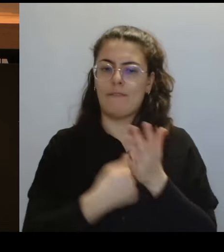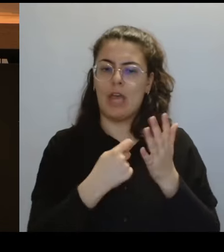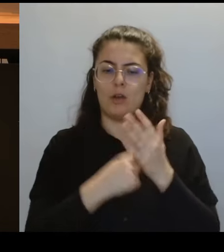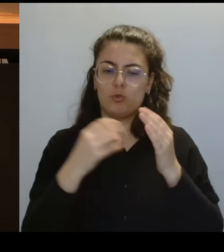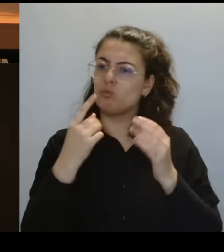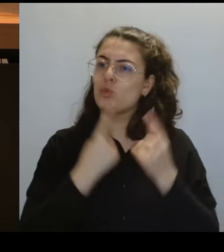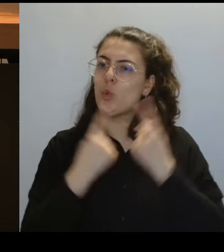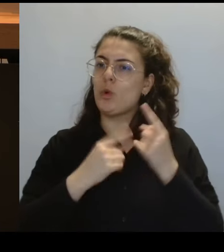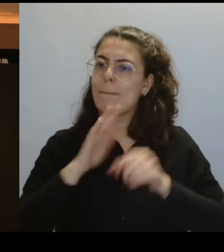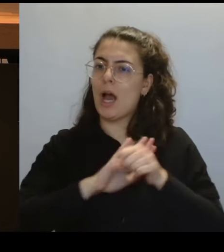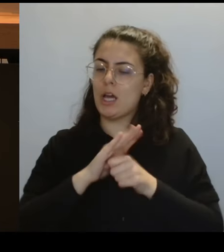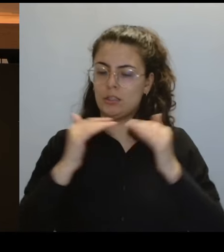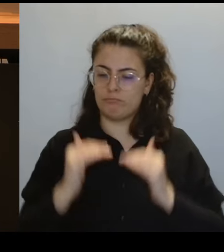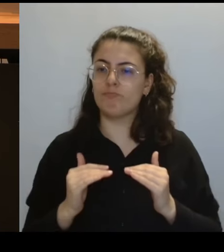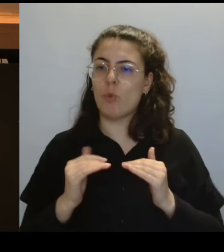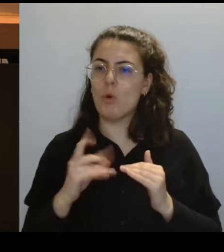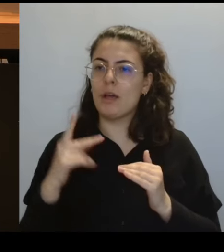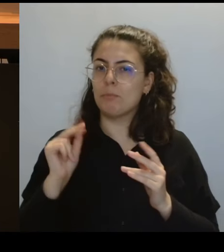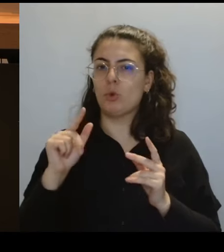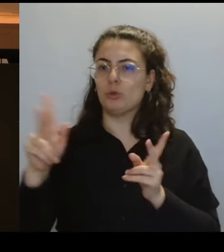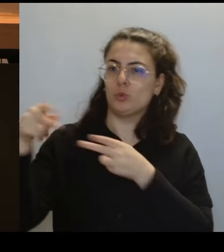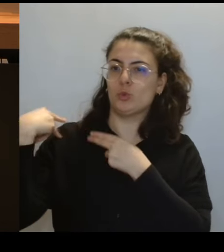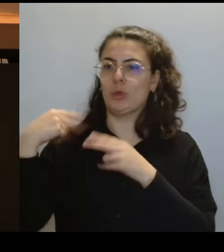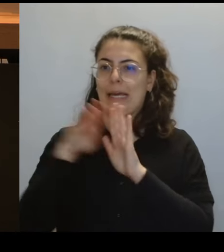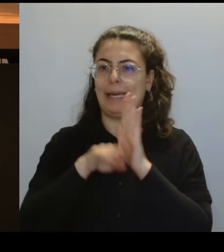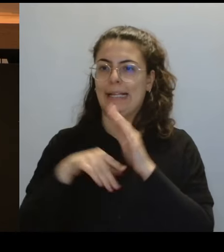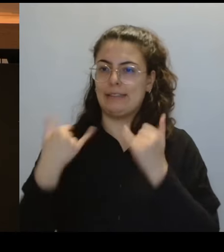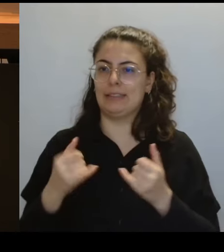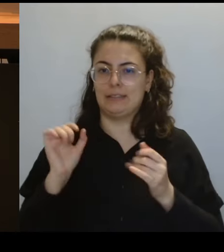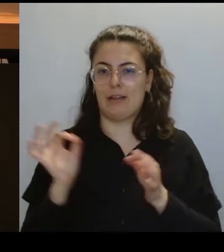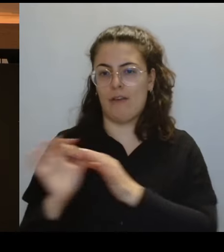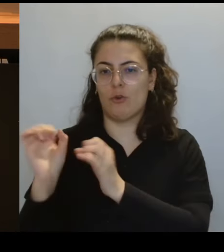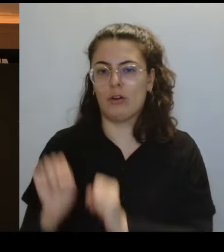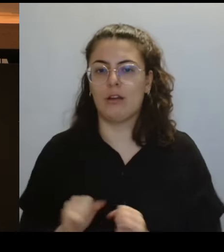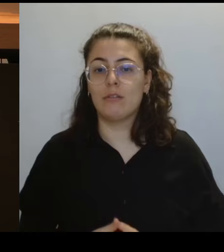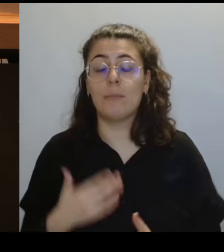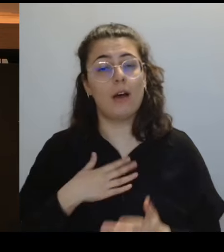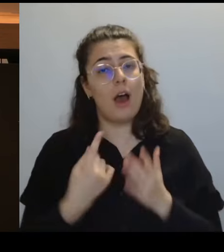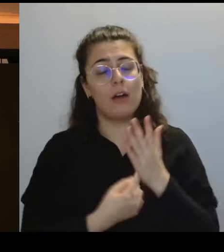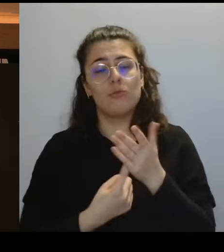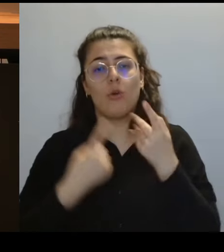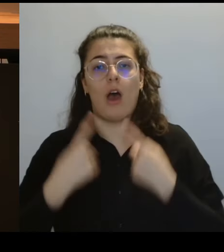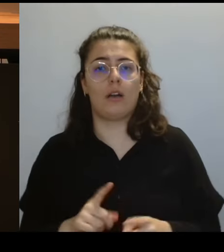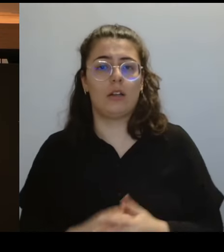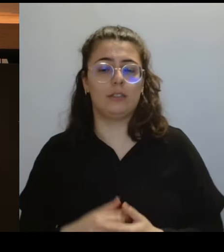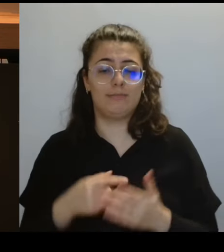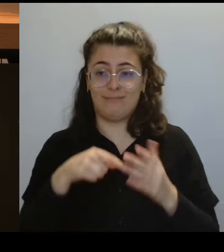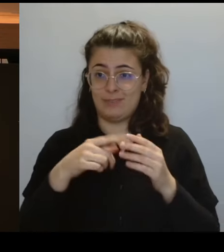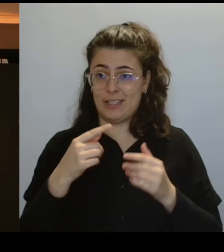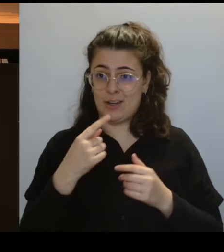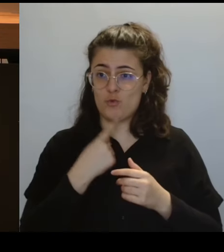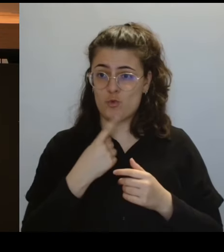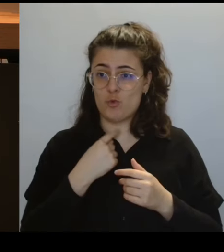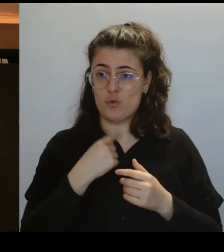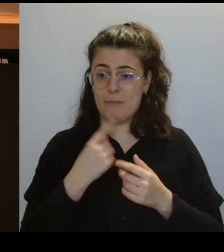Aber unser Anspruch ist ein anderer, nämlich das Erreichte zu erhalten. Die meisten Fahrzeuge haben heute die